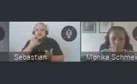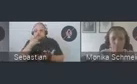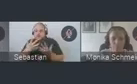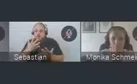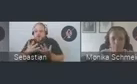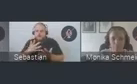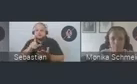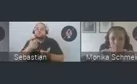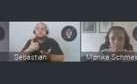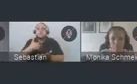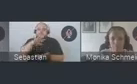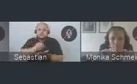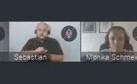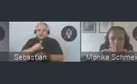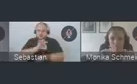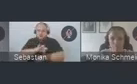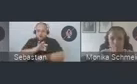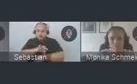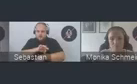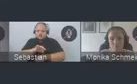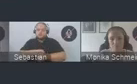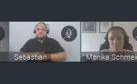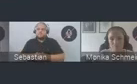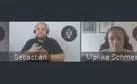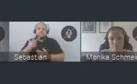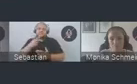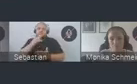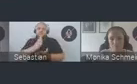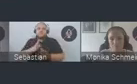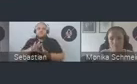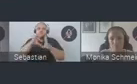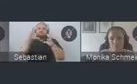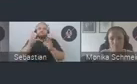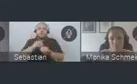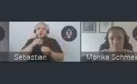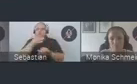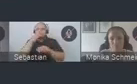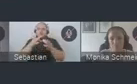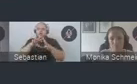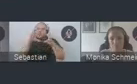bo tym się zajmowaliśmy w projekcie. Nie tylko sama teoria o Spółdzielni Otwartej Edukacji.